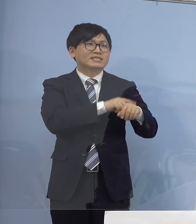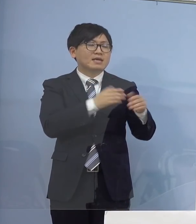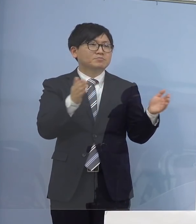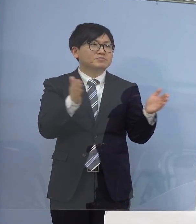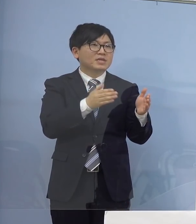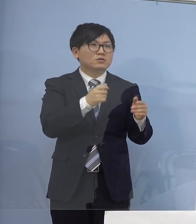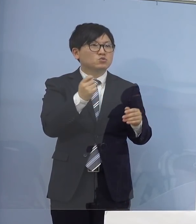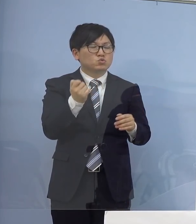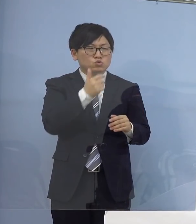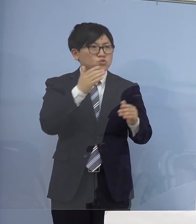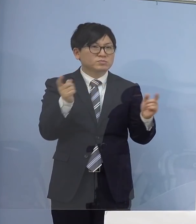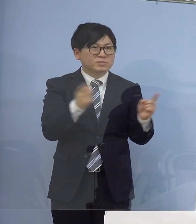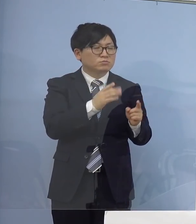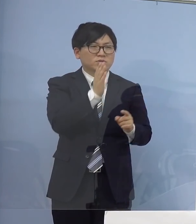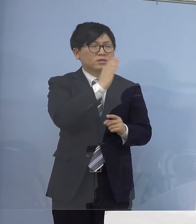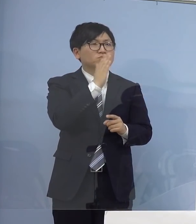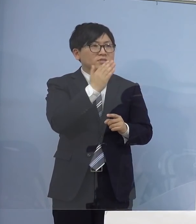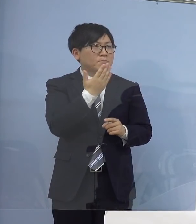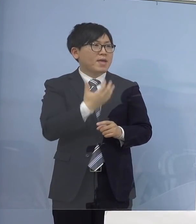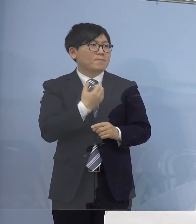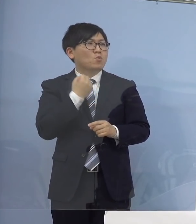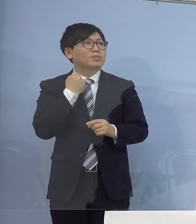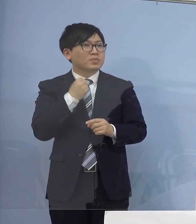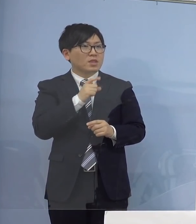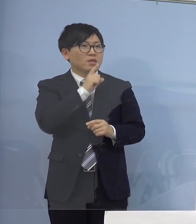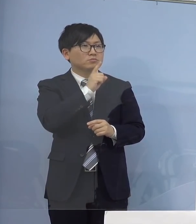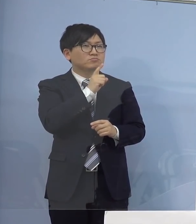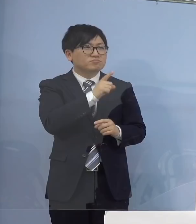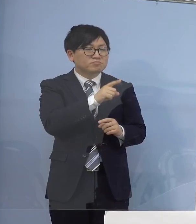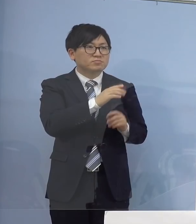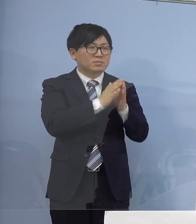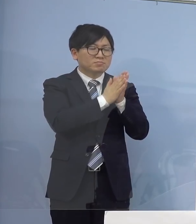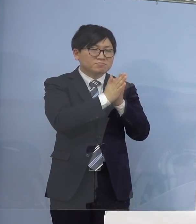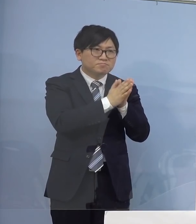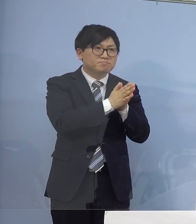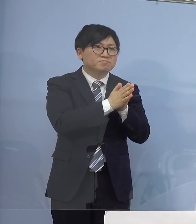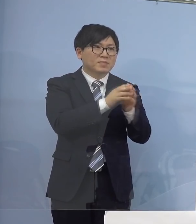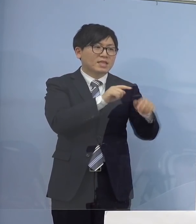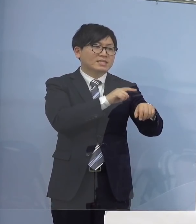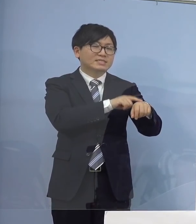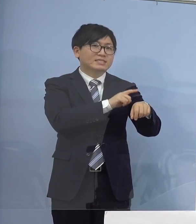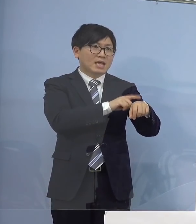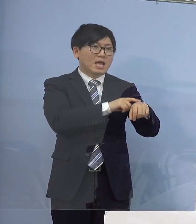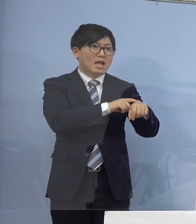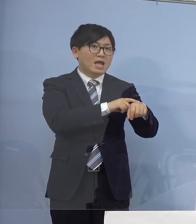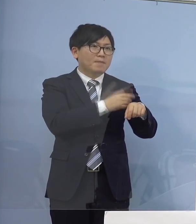そうしたダメージをお店に与えるということが 目的ではないわけでありますので